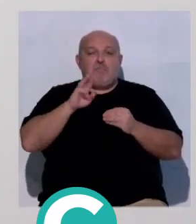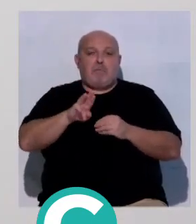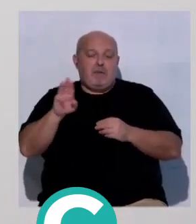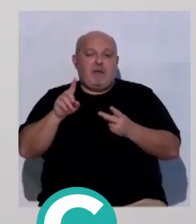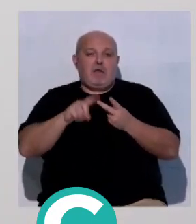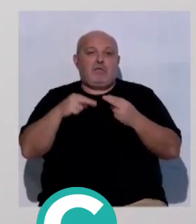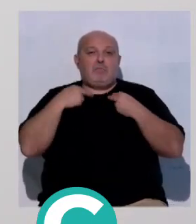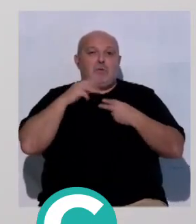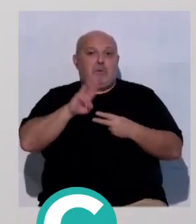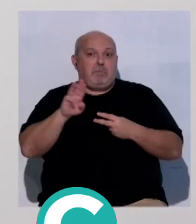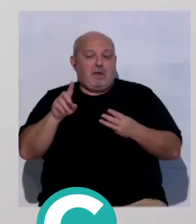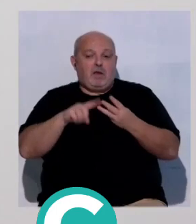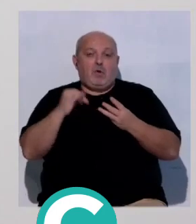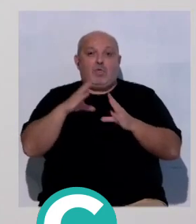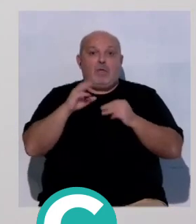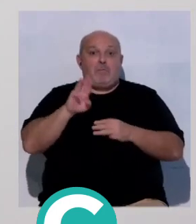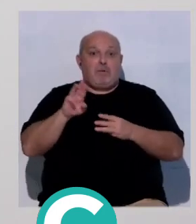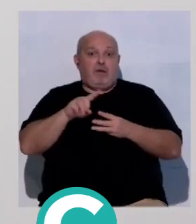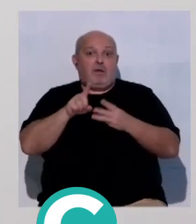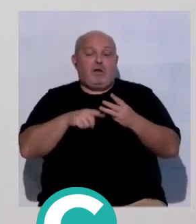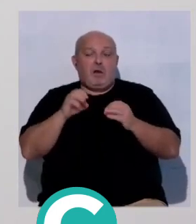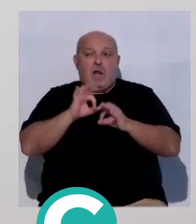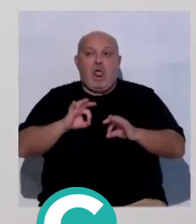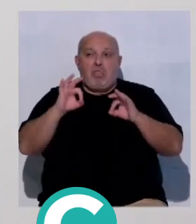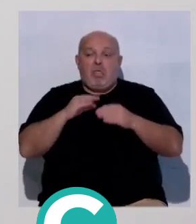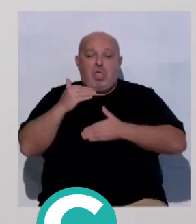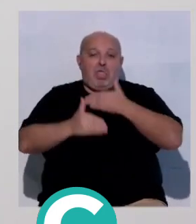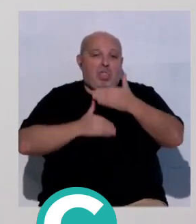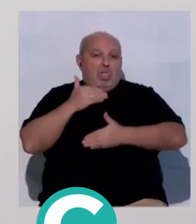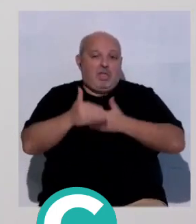una diputación del PP una junta del PP ven que no avanza el tema y no avanza no por falta de